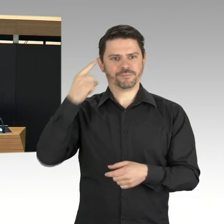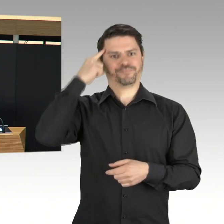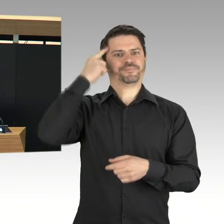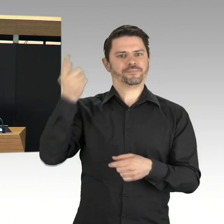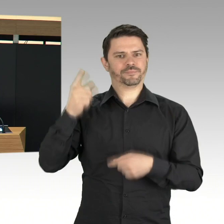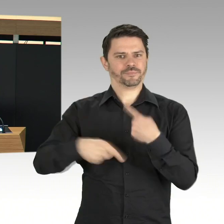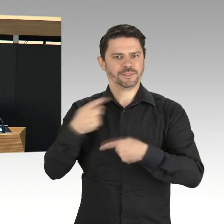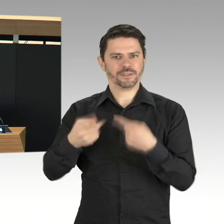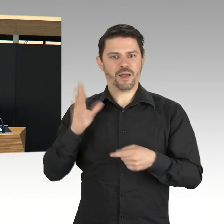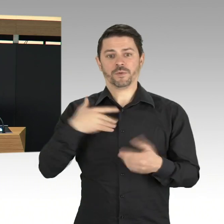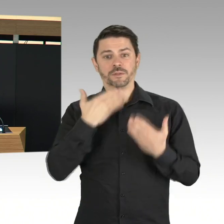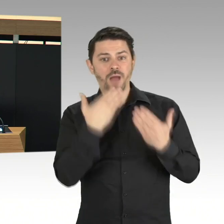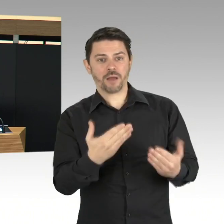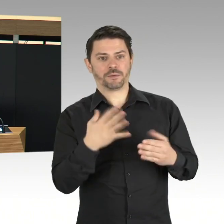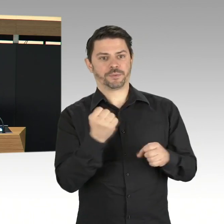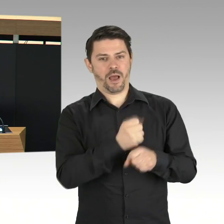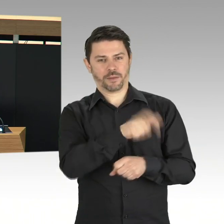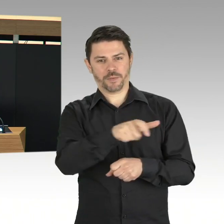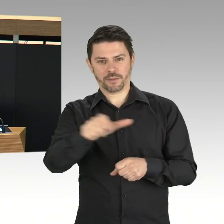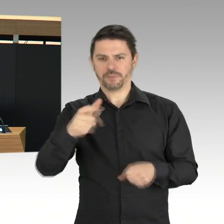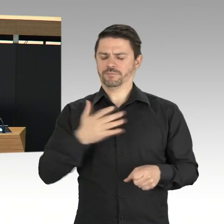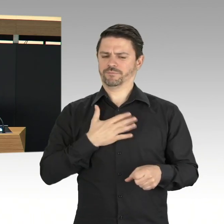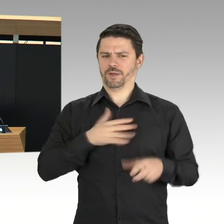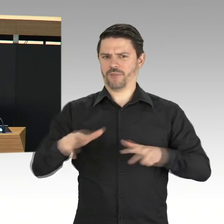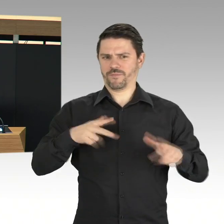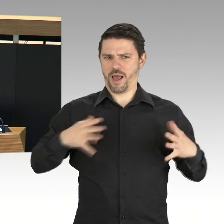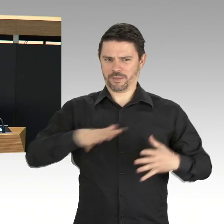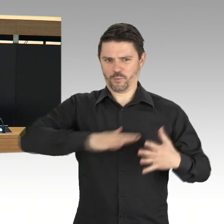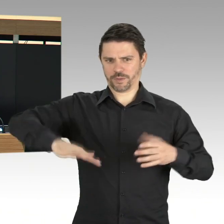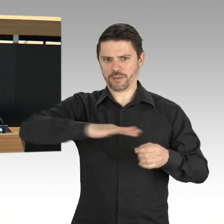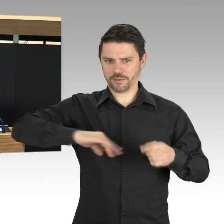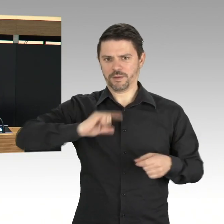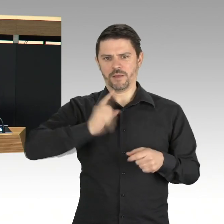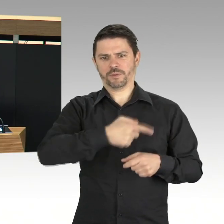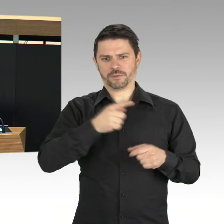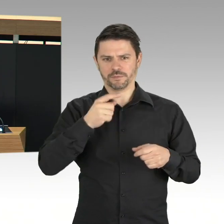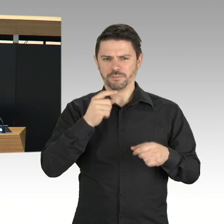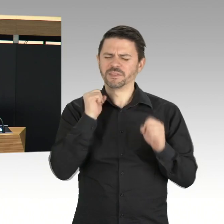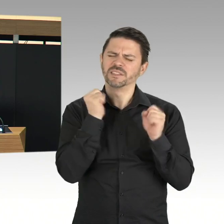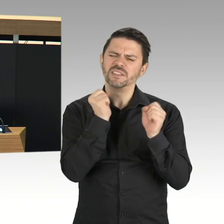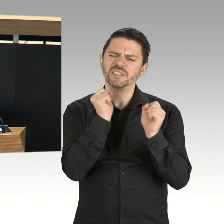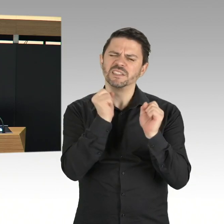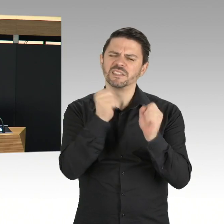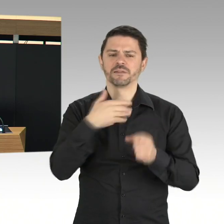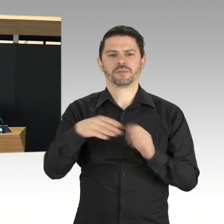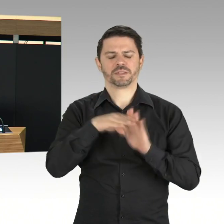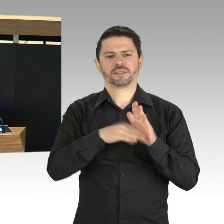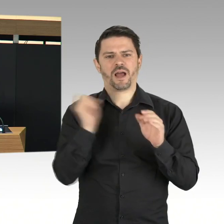Und ich danke ausdrücklich auch den Kolleginnen und Kollegen der anderen Senatsverwaltungen, die das weiter unterstützt haben.